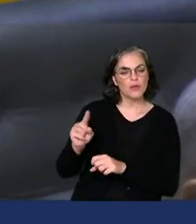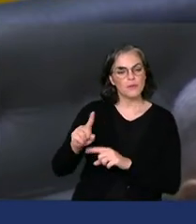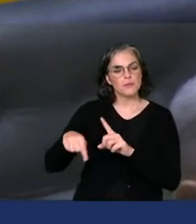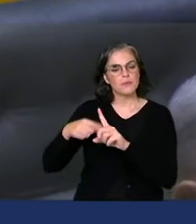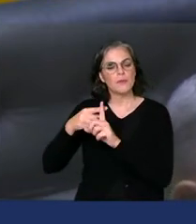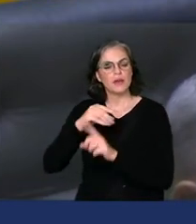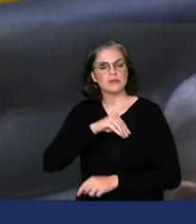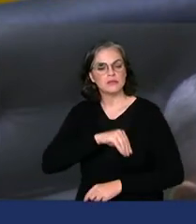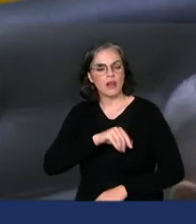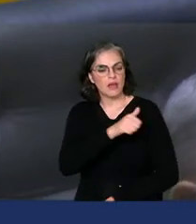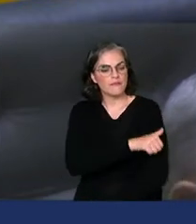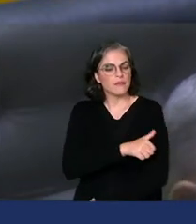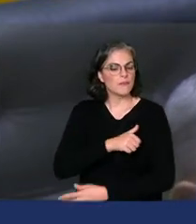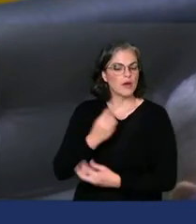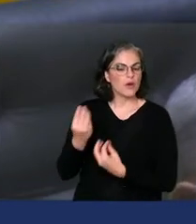SALARIAL DA CATEGORIA DA ENFERMAGEM, É NECESSÁRIO